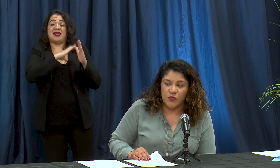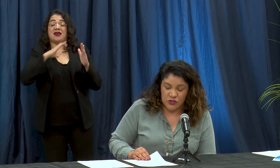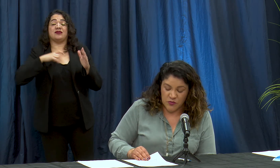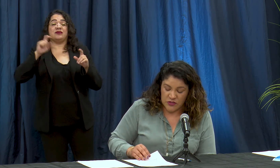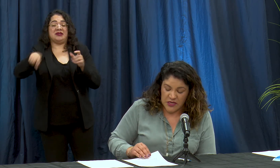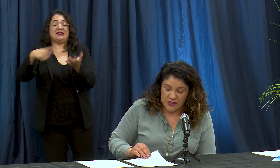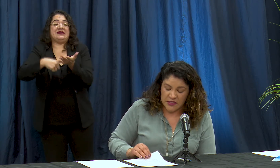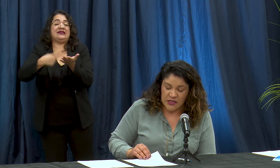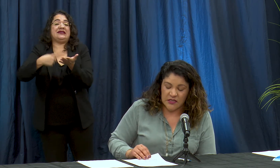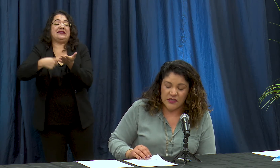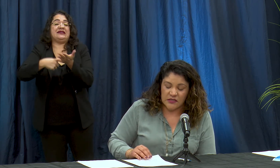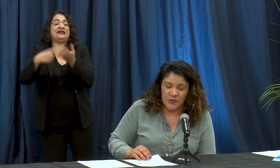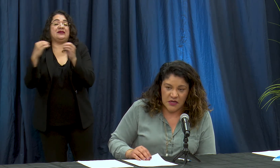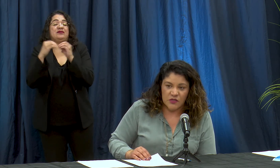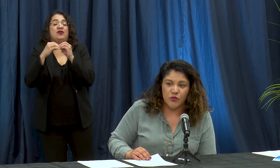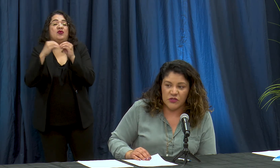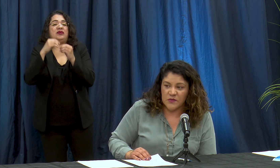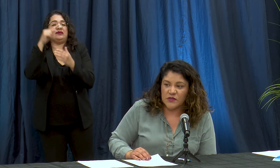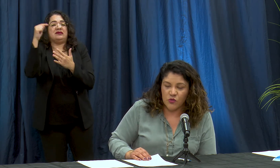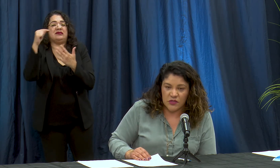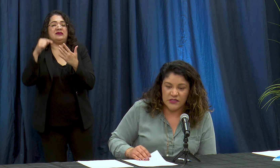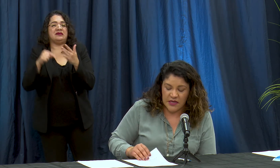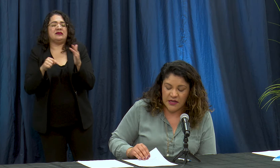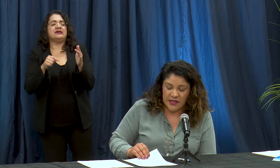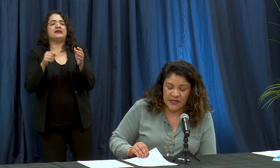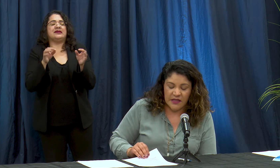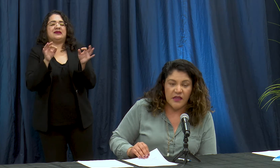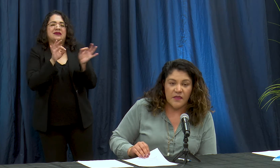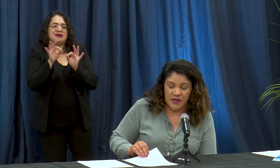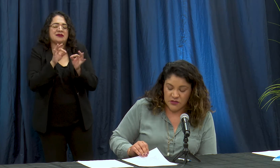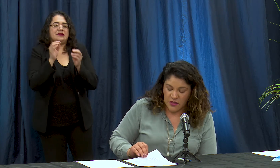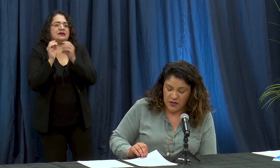próximos diaz y tambien las próximas hoon Tisdale al-kaldiya de la ciudad de